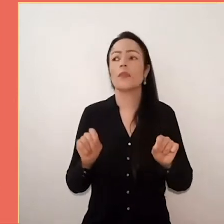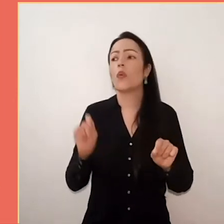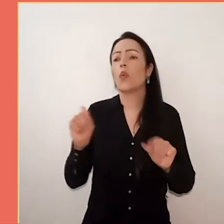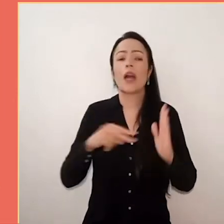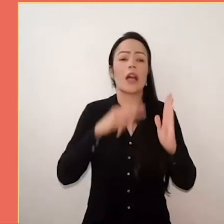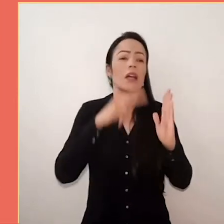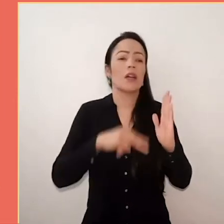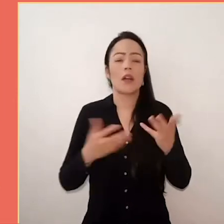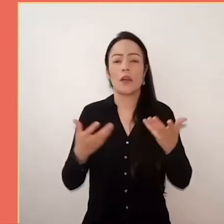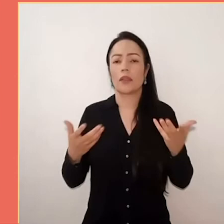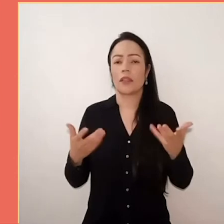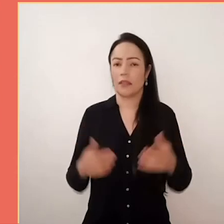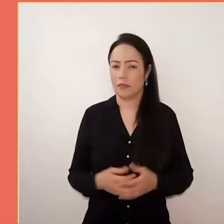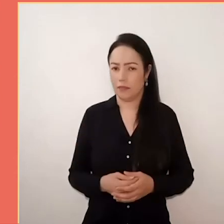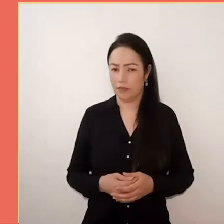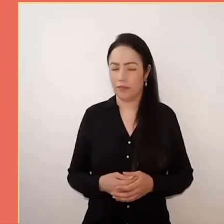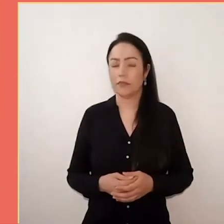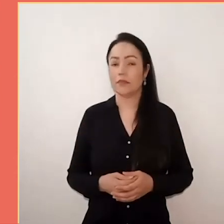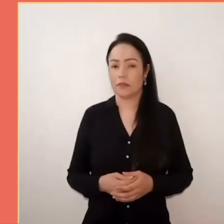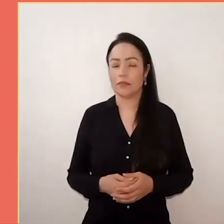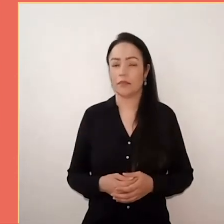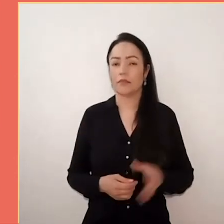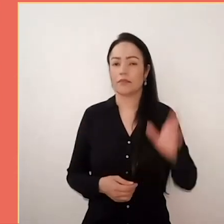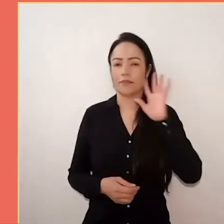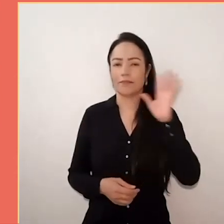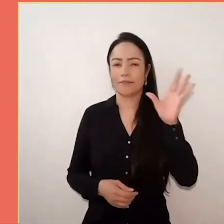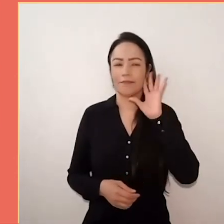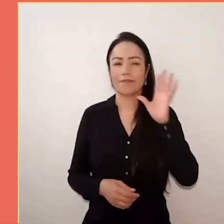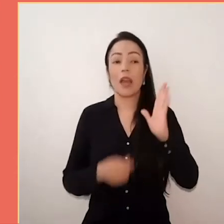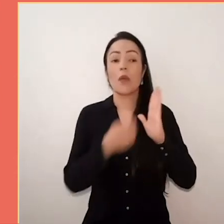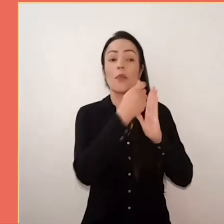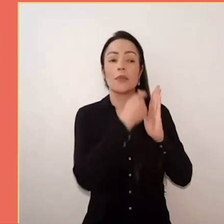Eu acho que é também pensar: que escritores queremos formar?